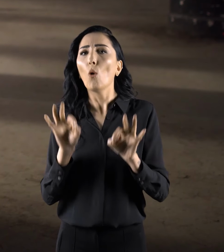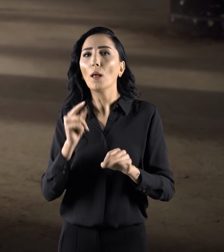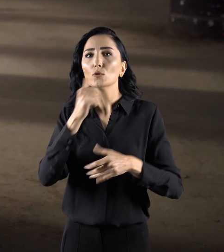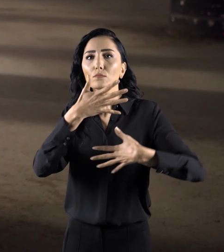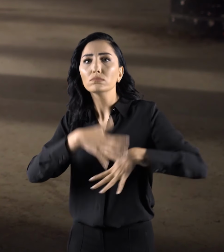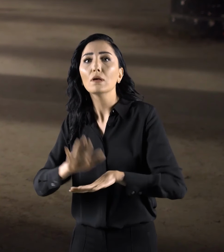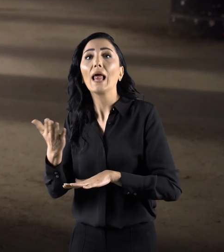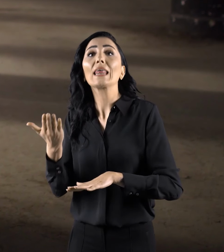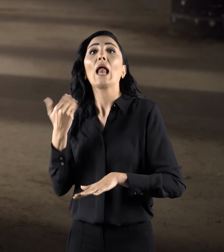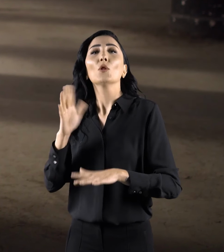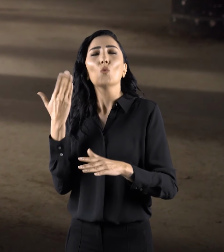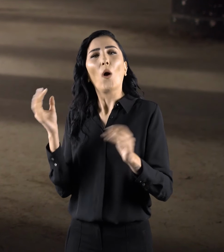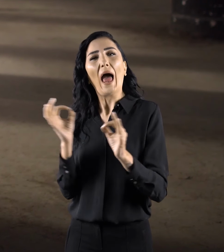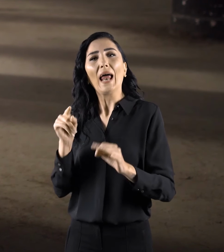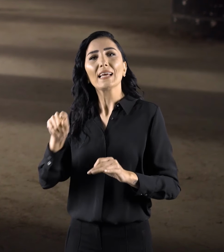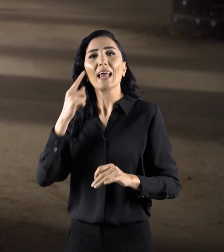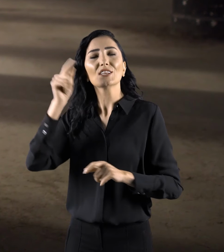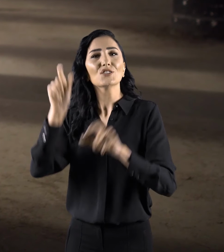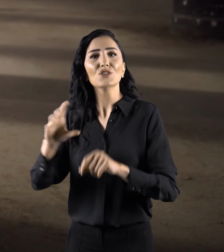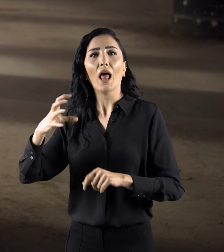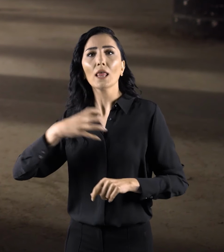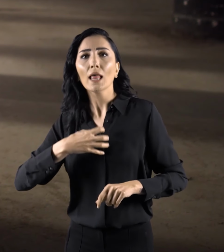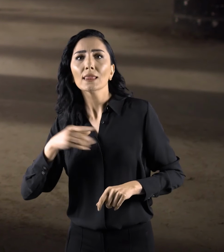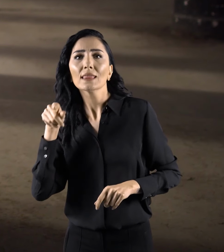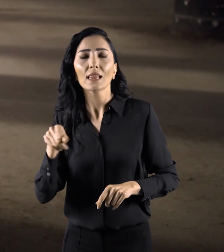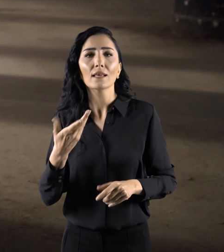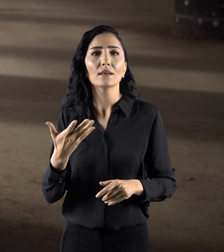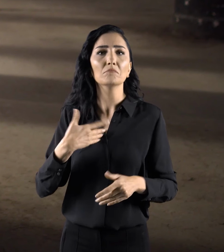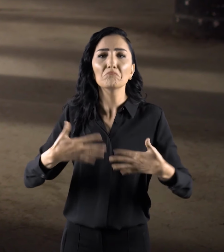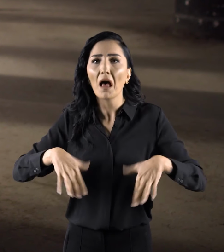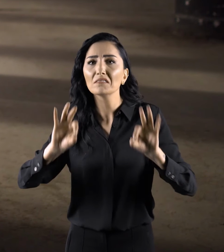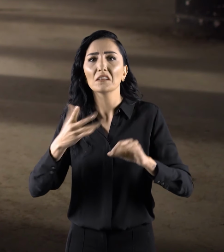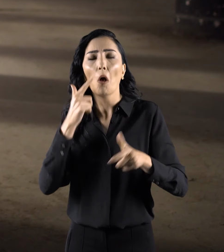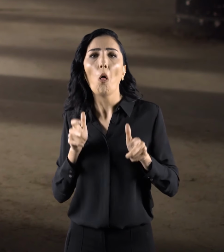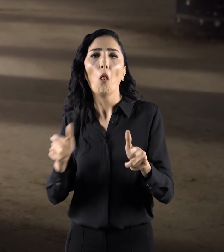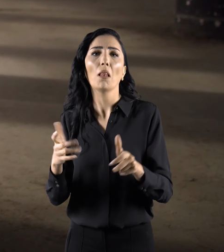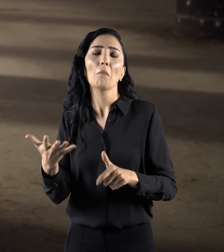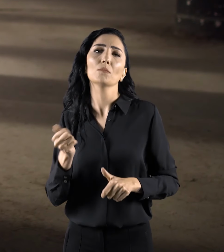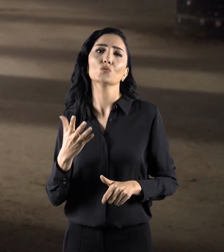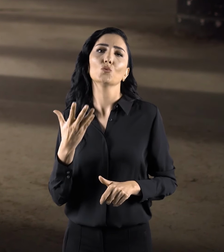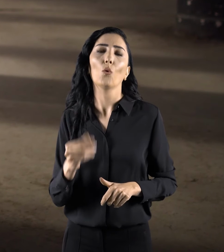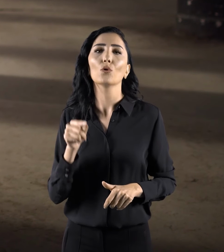Böylelikle bir sel gelmeden çok daha önce kişiler kendi kendilerine de aslında önlemlerini alabilirler.